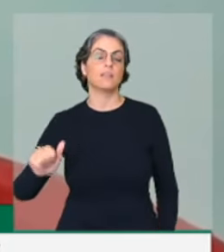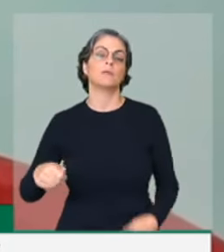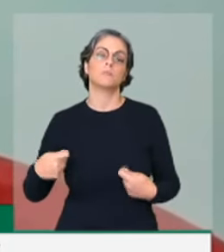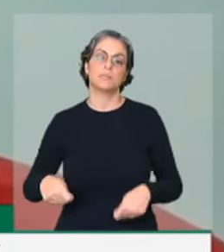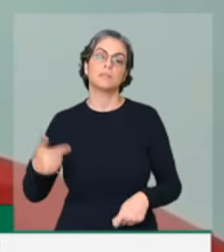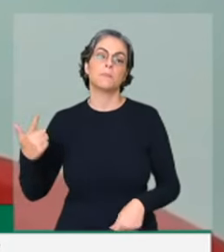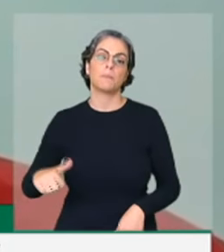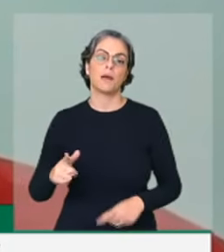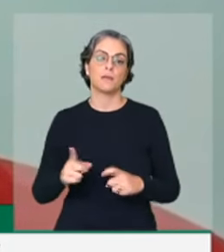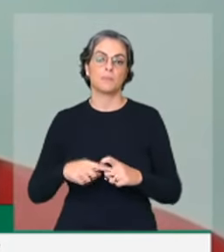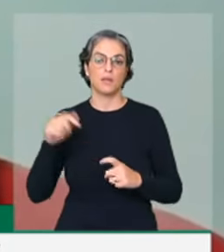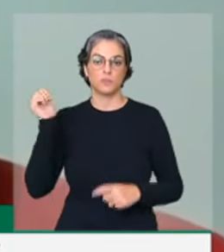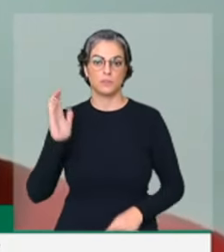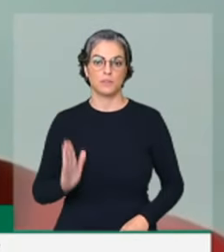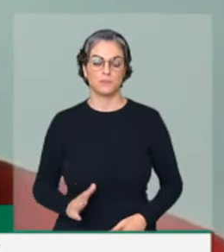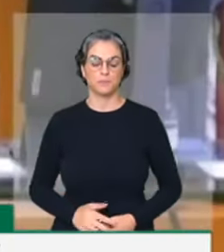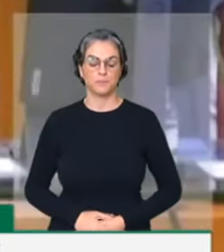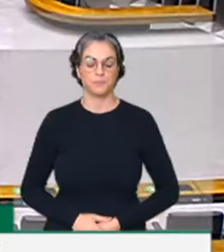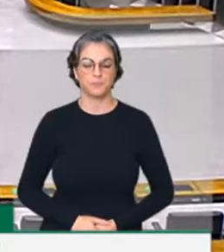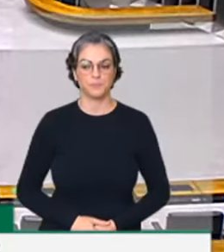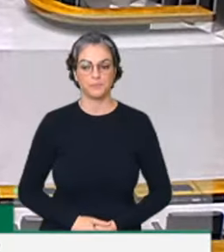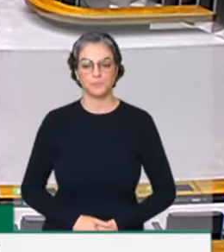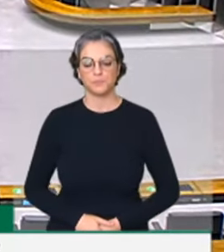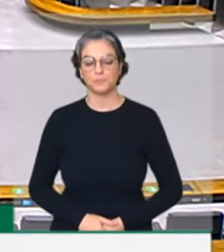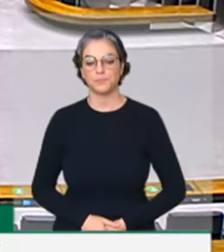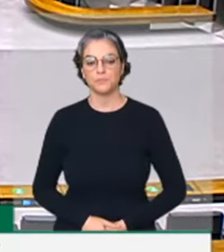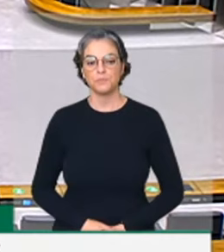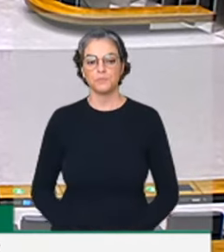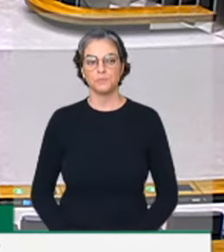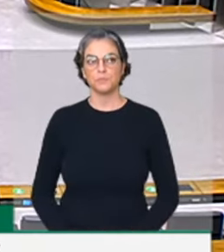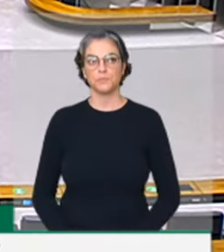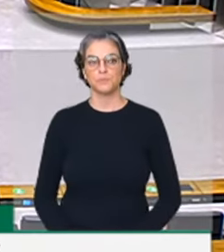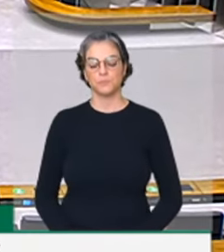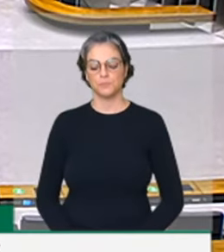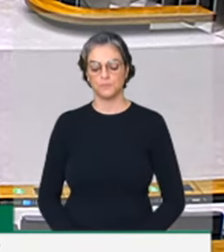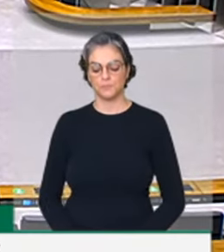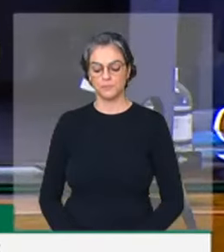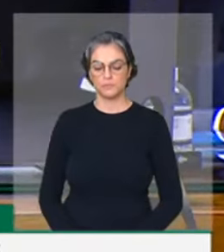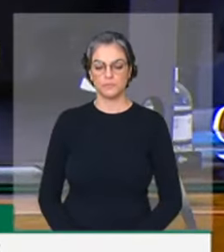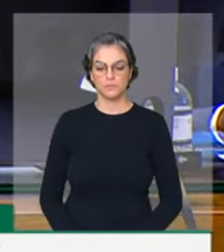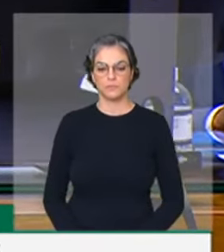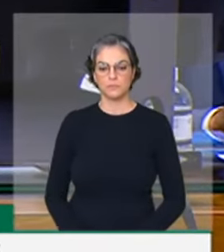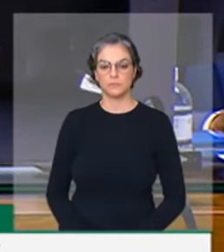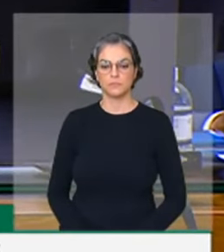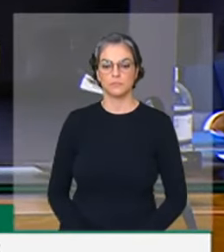DICOS.... -- [PRESIDENTE]: RECO IMENT DE ENCERRAMENTO DE DISCUSSÃO, ENCAMINHAMENTO. REQUER NOS TERMOS DO ART.